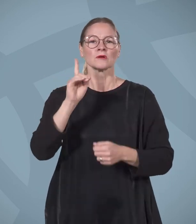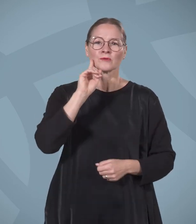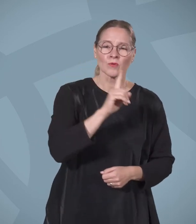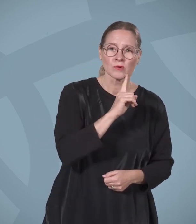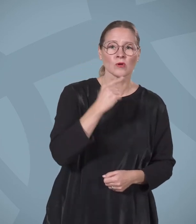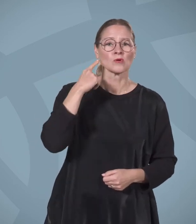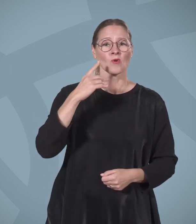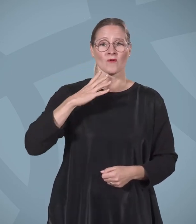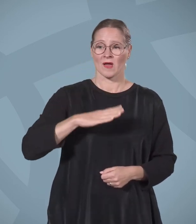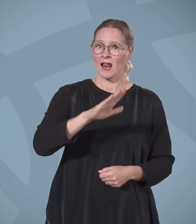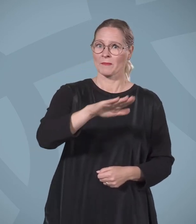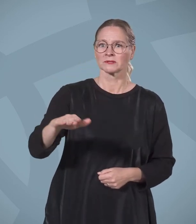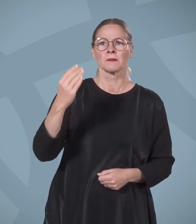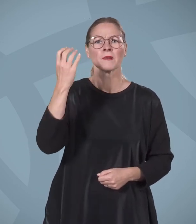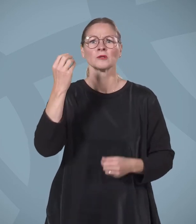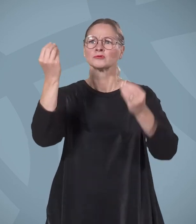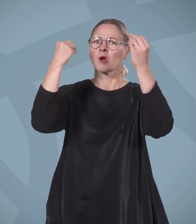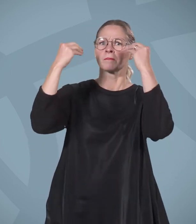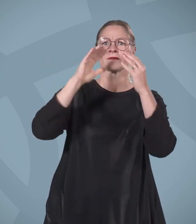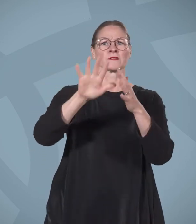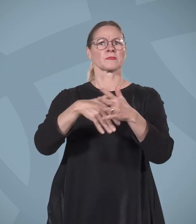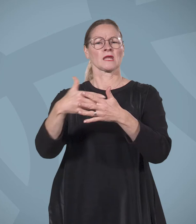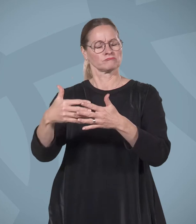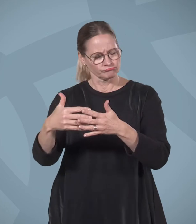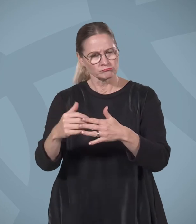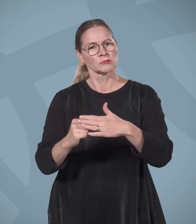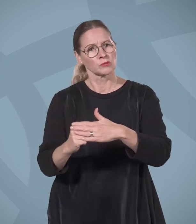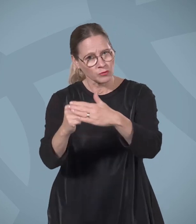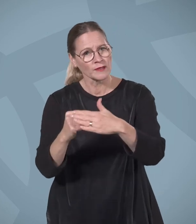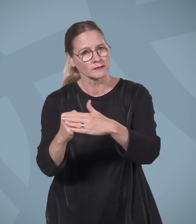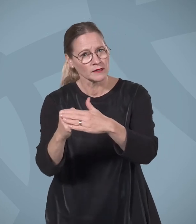kuurojen ja kuulovammaisten lasten mahdollisuuksista oppia viittomakieltä.